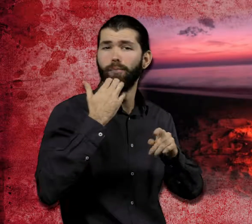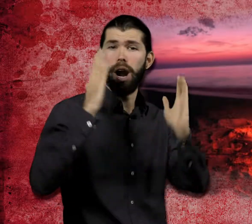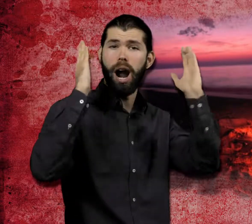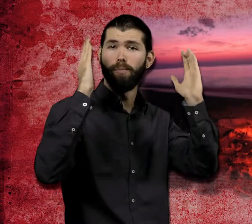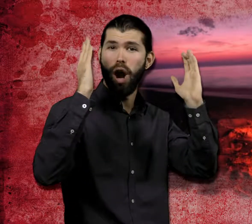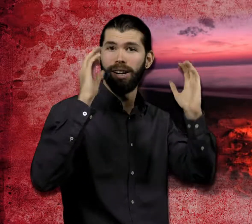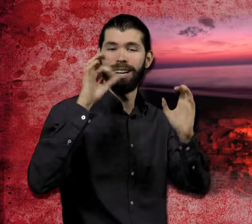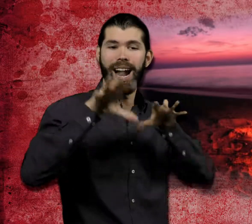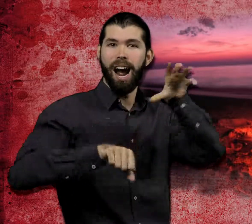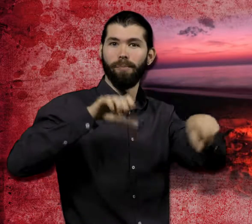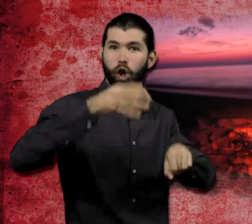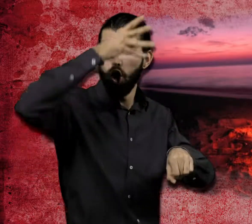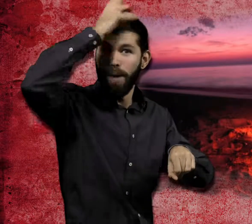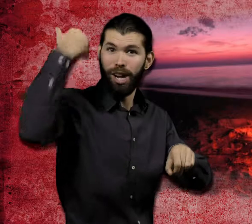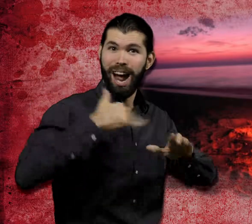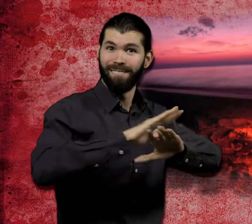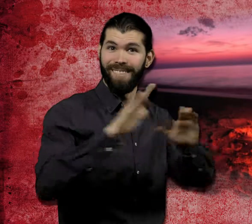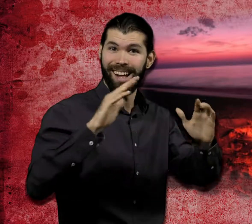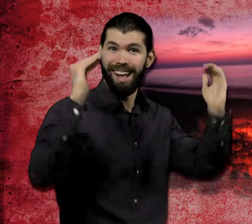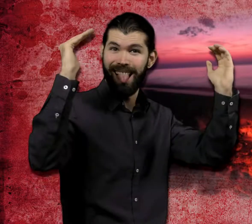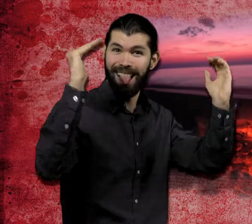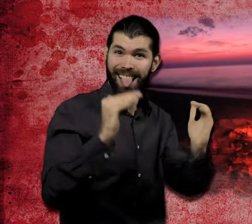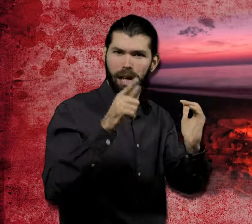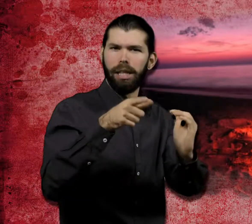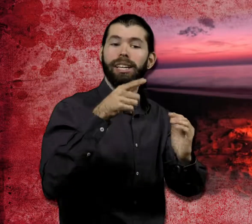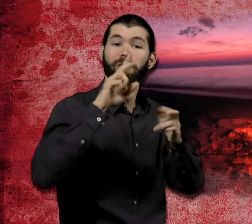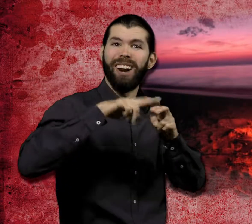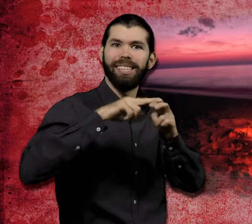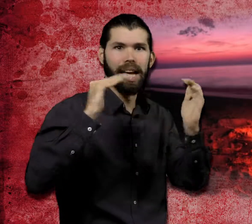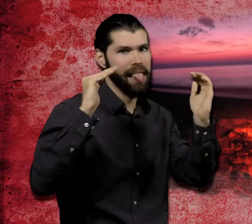es va cristianitzar a la fi de l’imperi Romà,